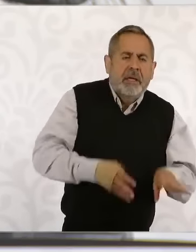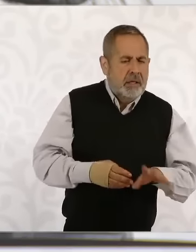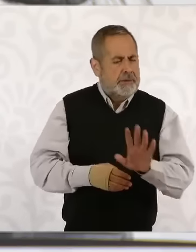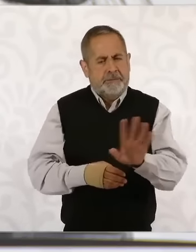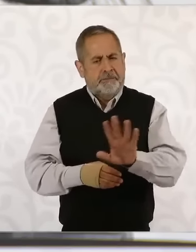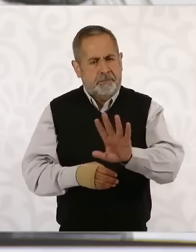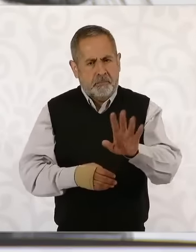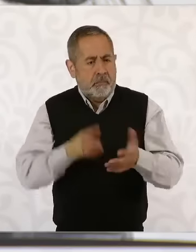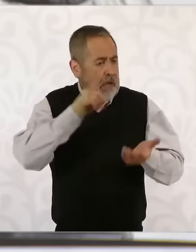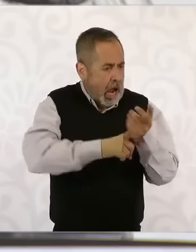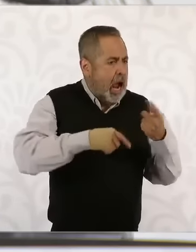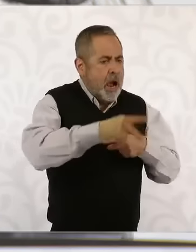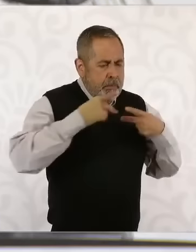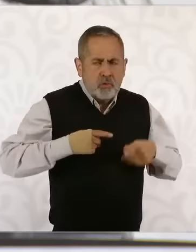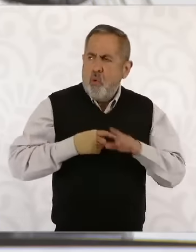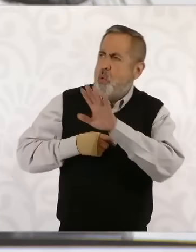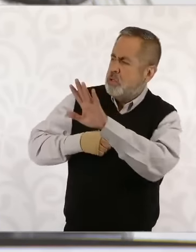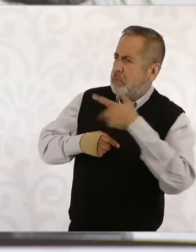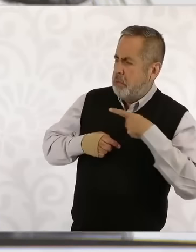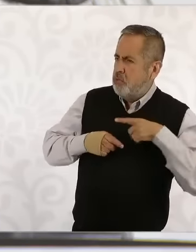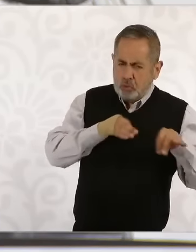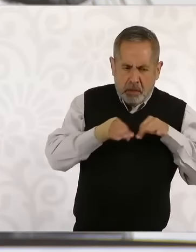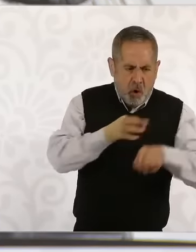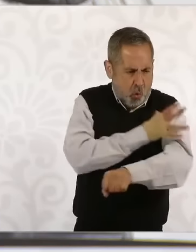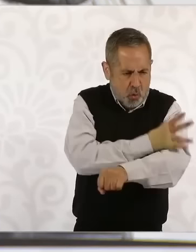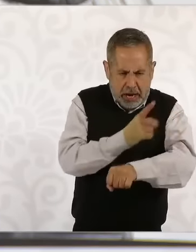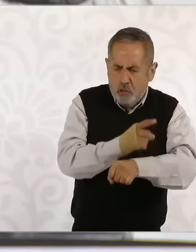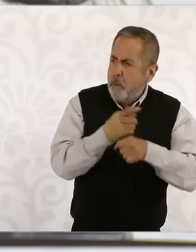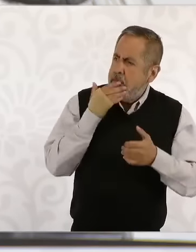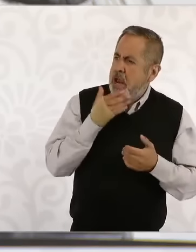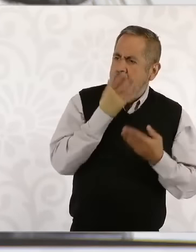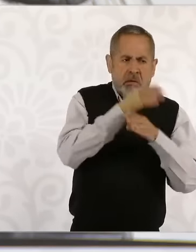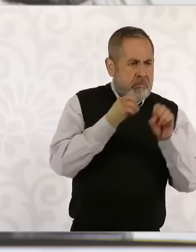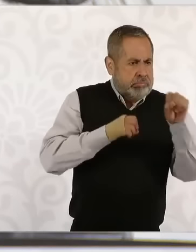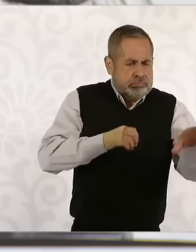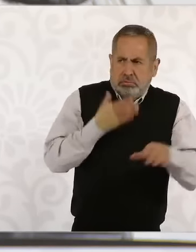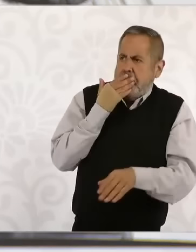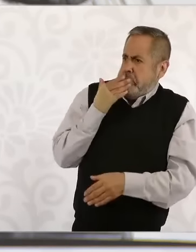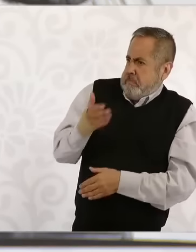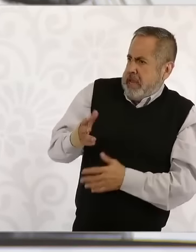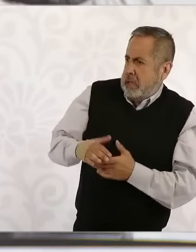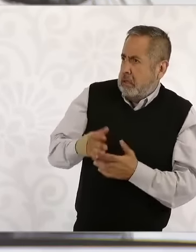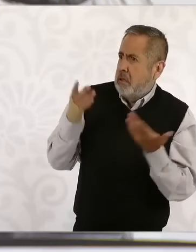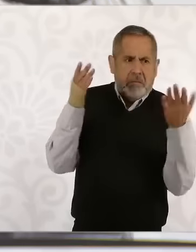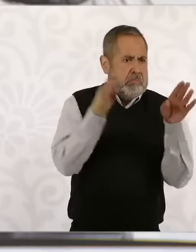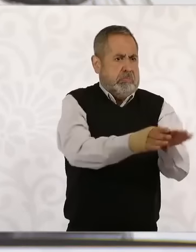buena fe tienen sus recursos y por un error o por alguna otra cuestión se bloquearon sus cuentas,